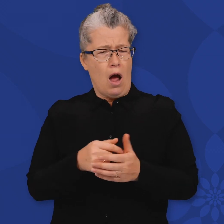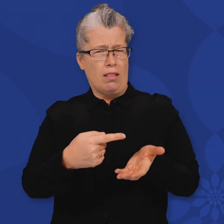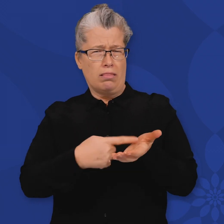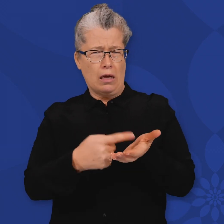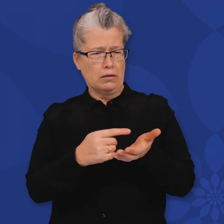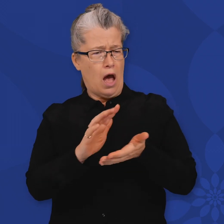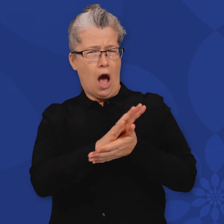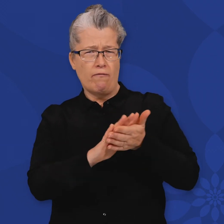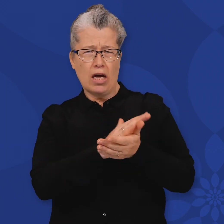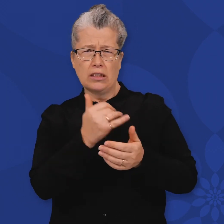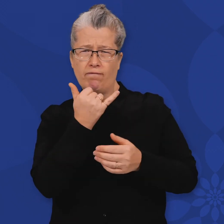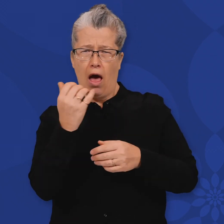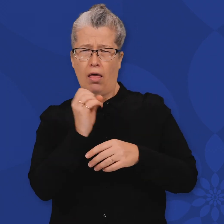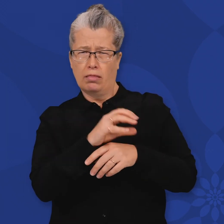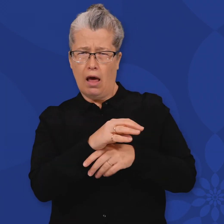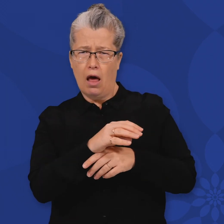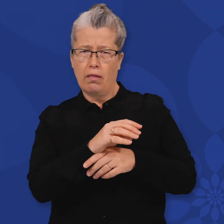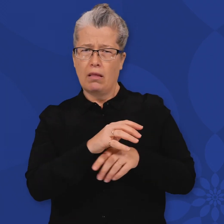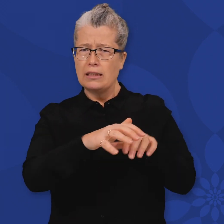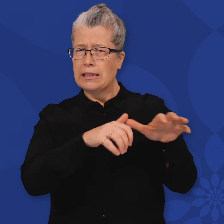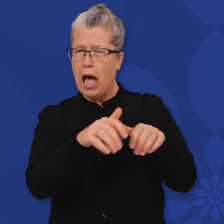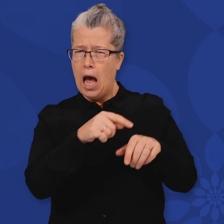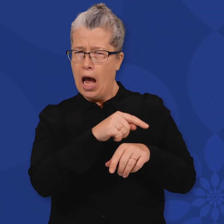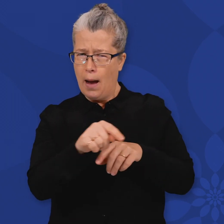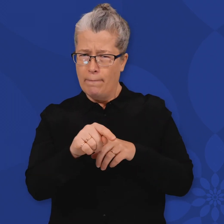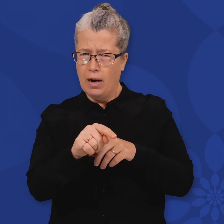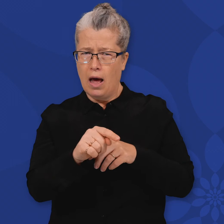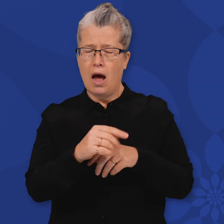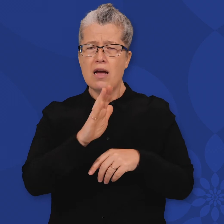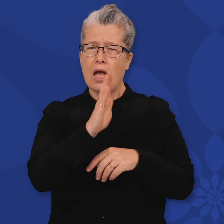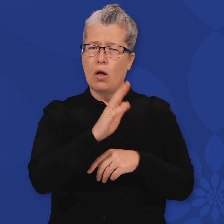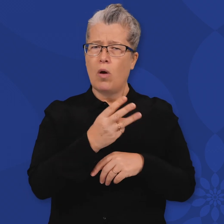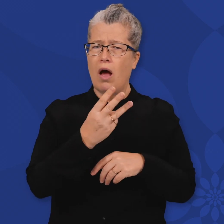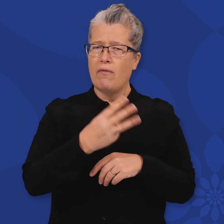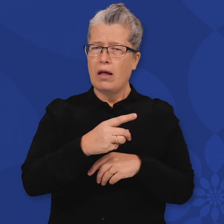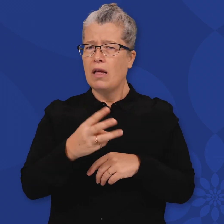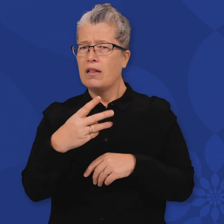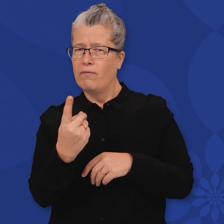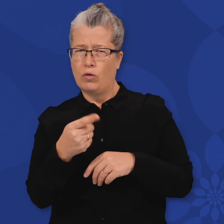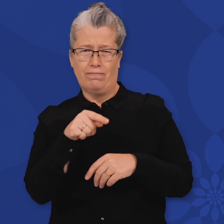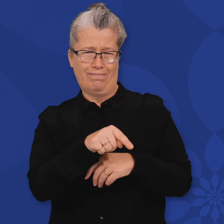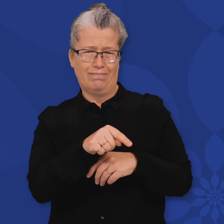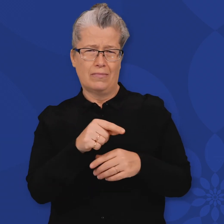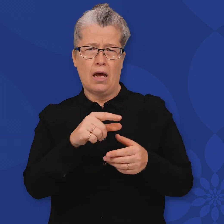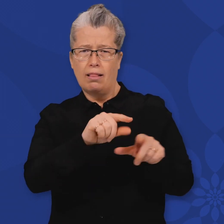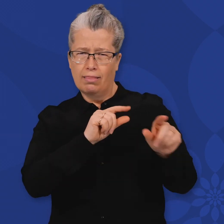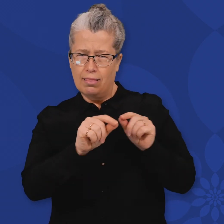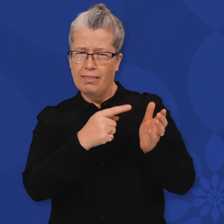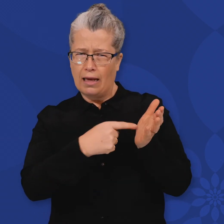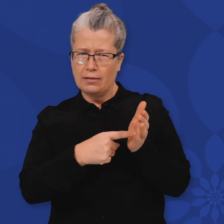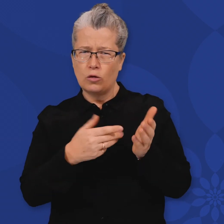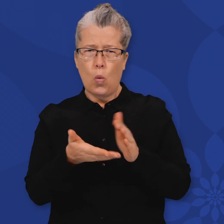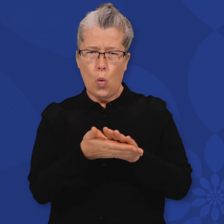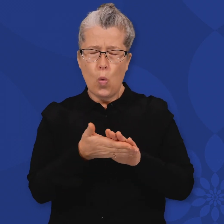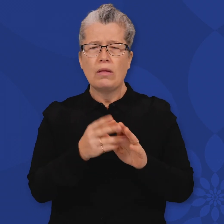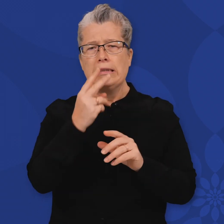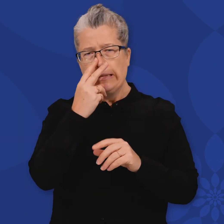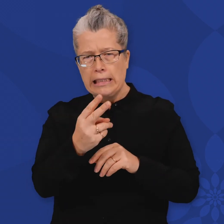På basis av de avfallsvattenprover som samlades in 30–31.1.2022 har den totala mängden RNA -